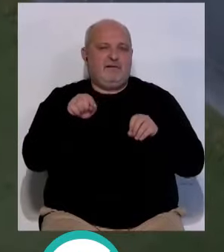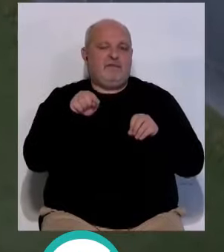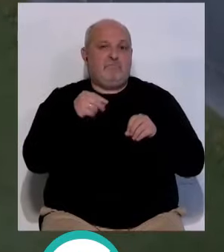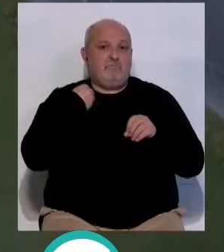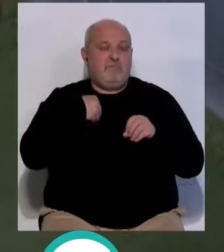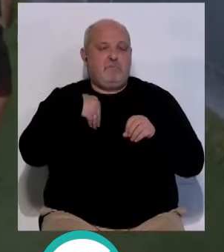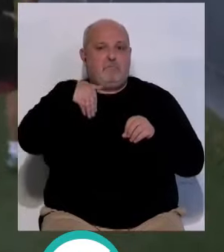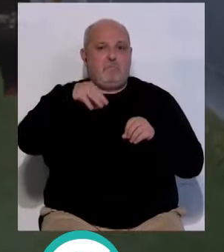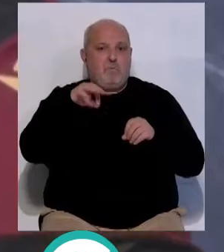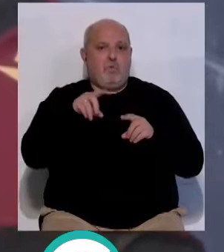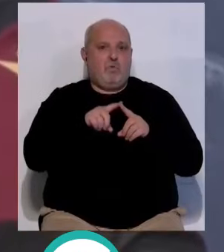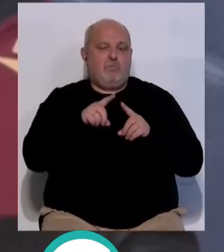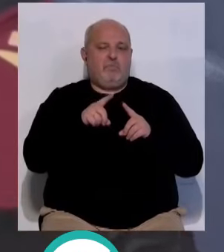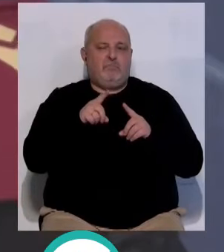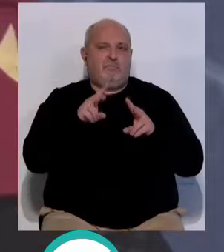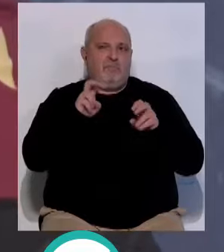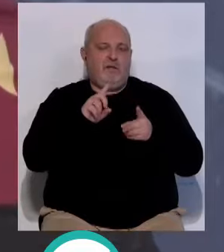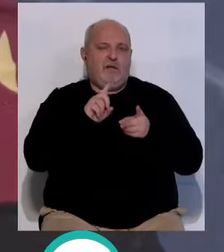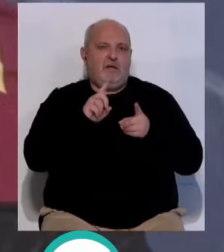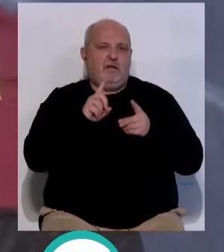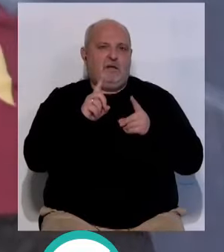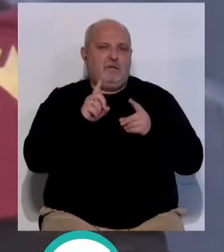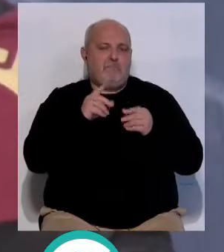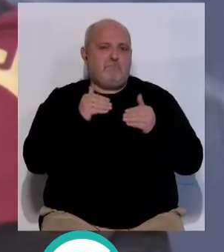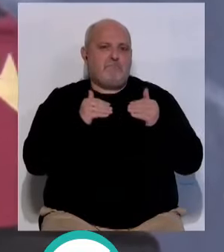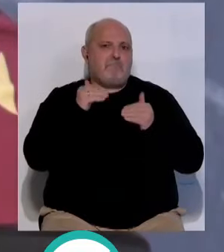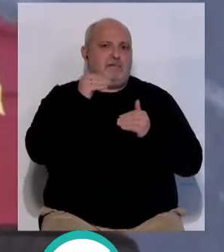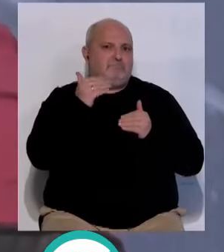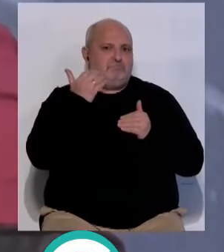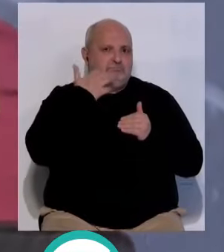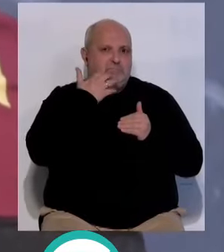momo eh desde la visión de serios le ha pasado por delante y creo que eso ya dice mucho de de lo que